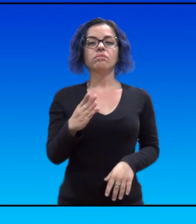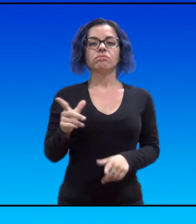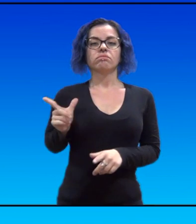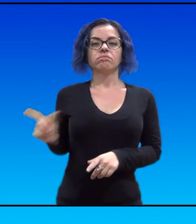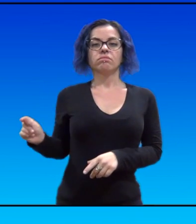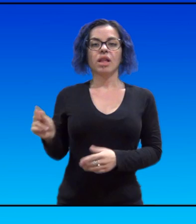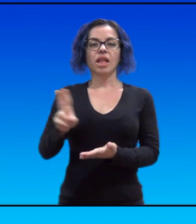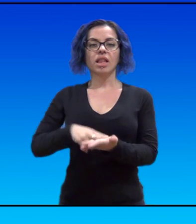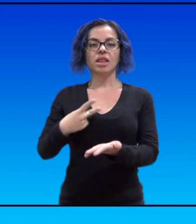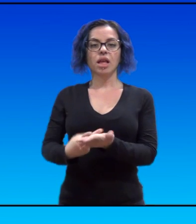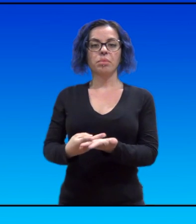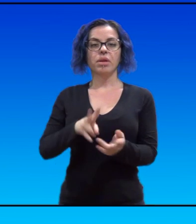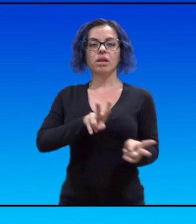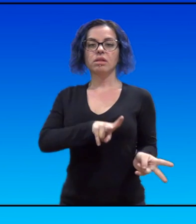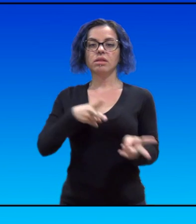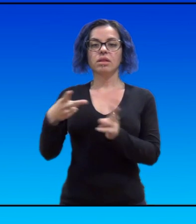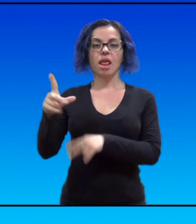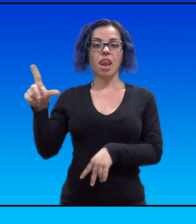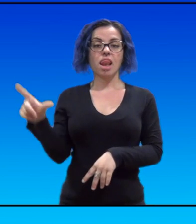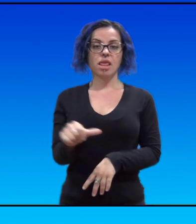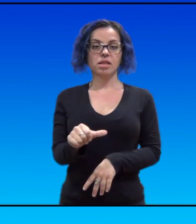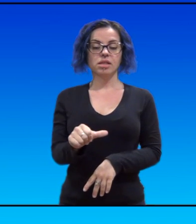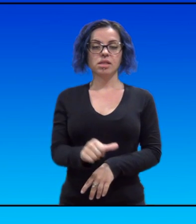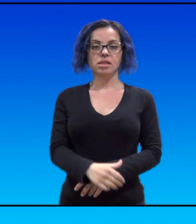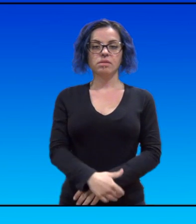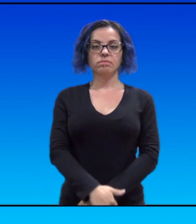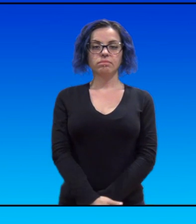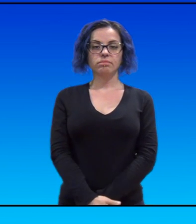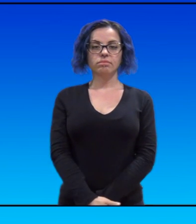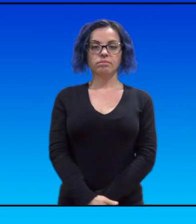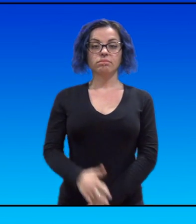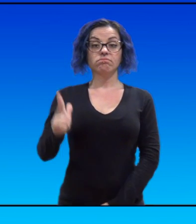associando un interprete che traduca nella Lingua dei Segni Italiana,